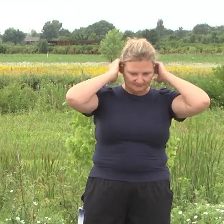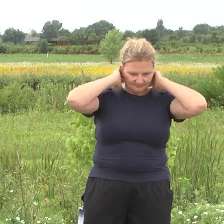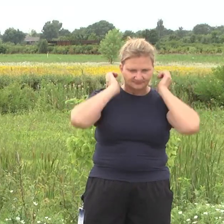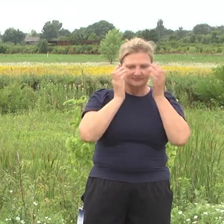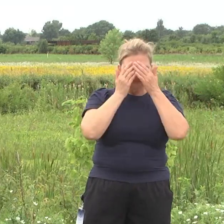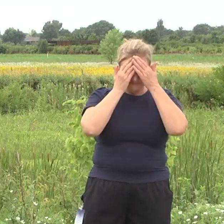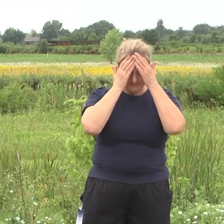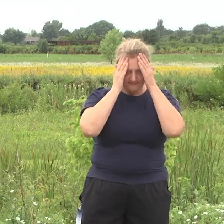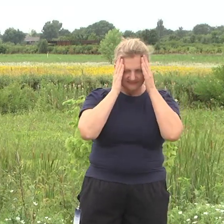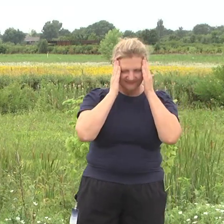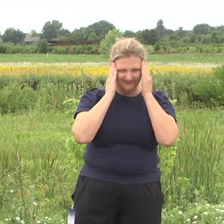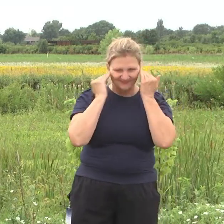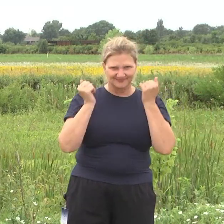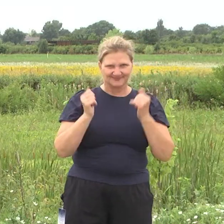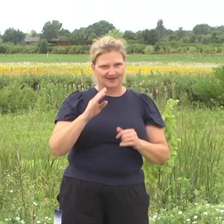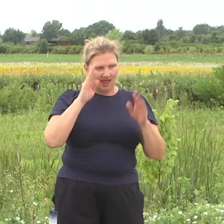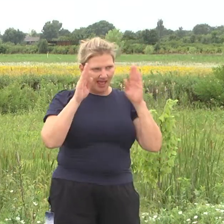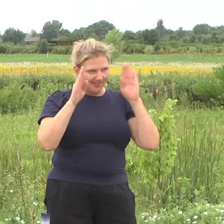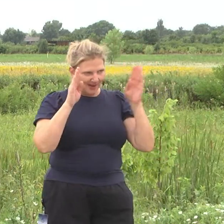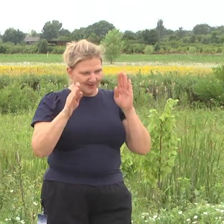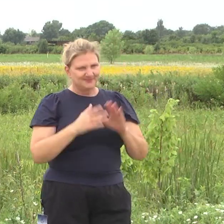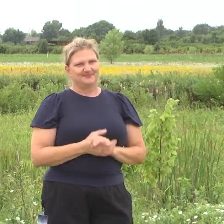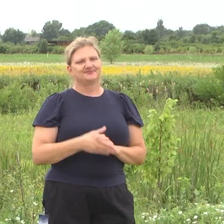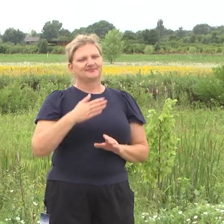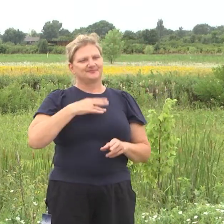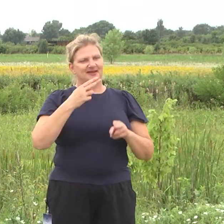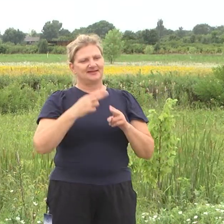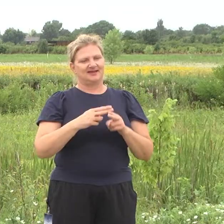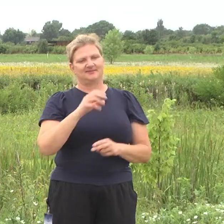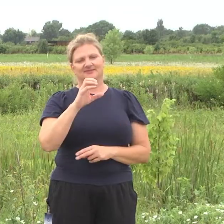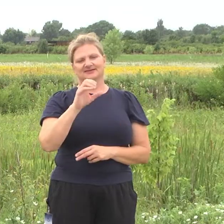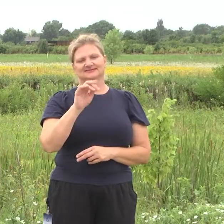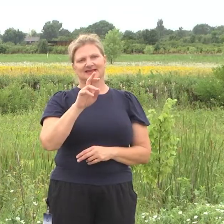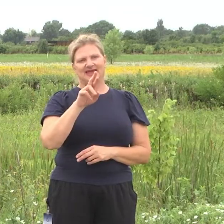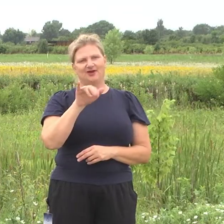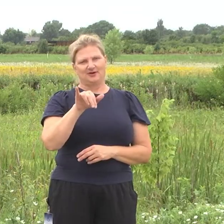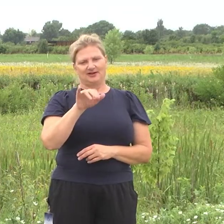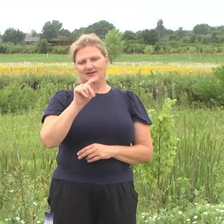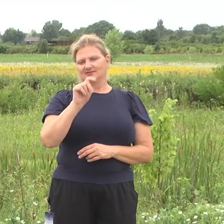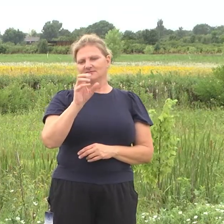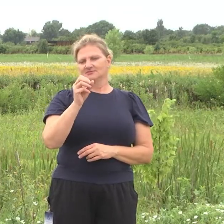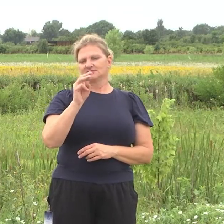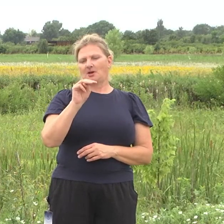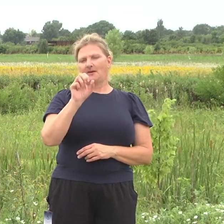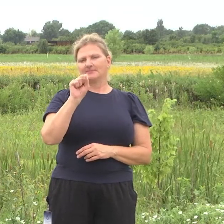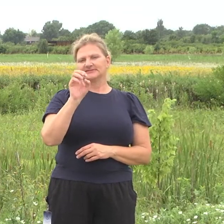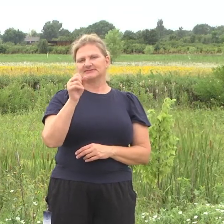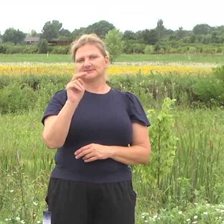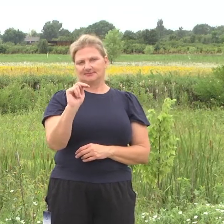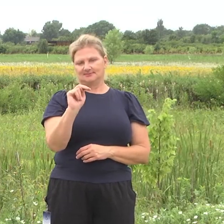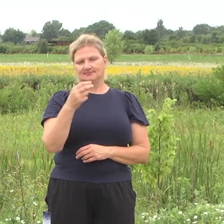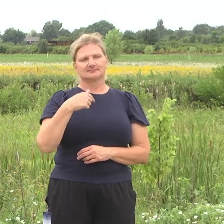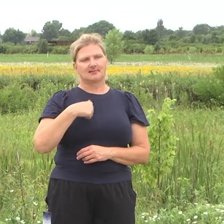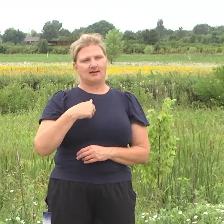Hola. Hola. Mi nombre es Carrie Thompson. Soy arquitecta paisajista de RDG Planning and Design